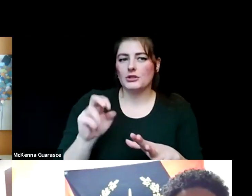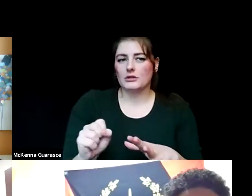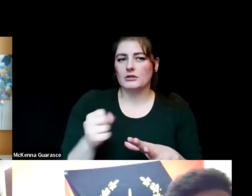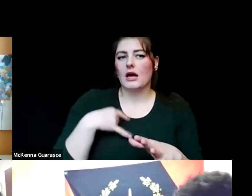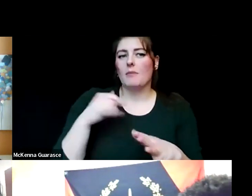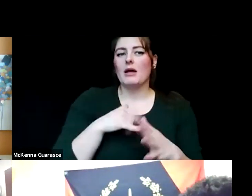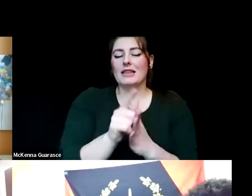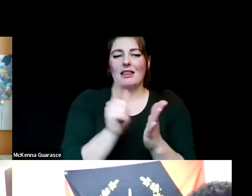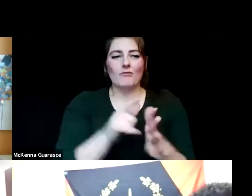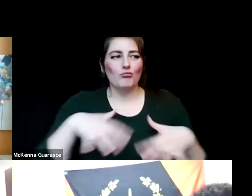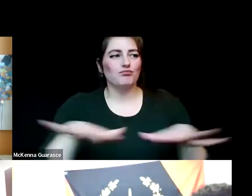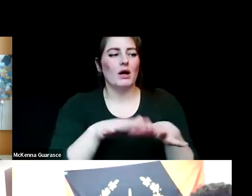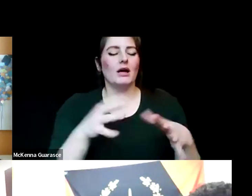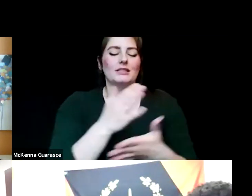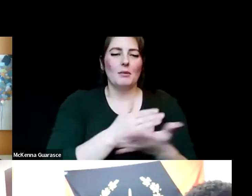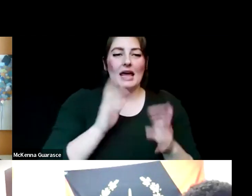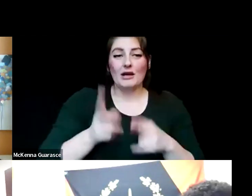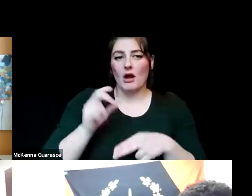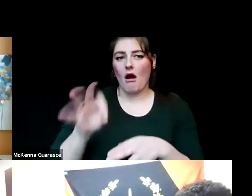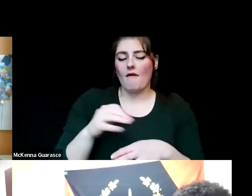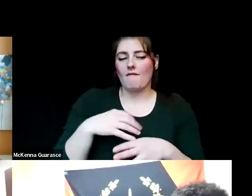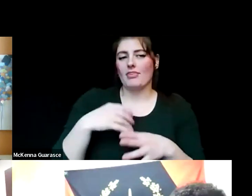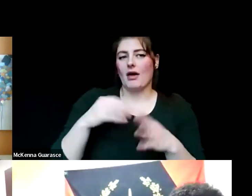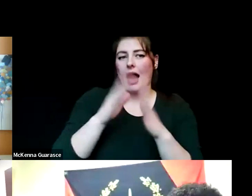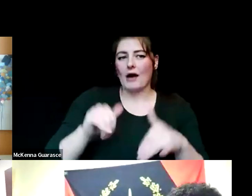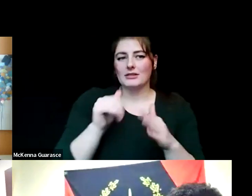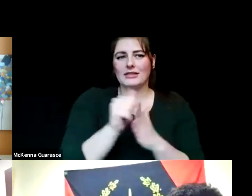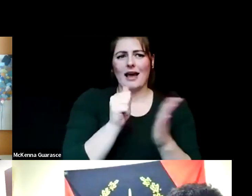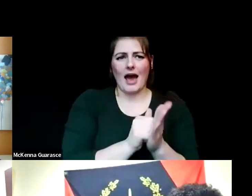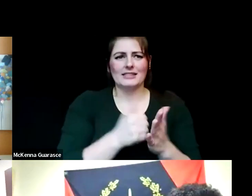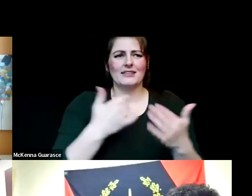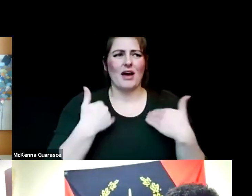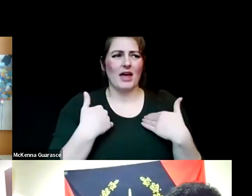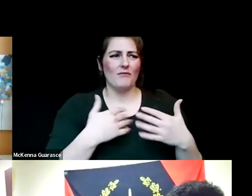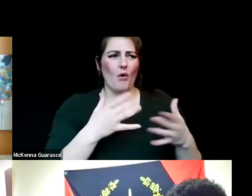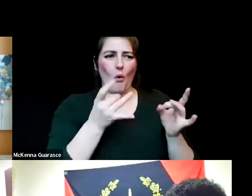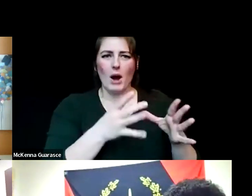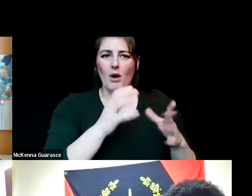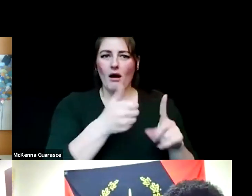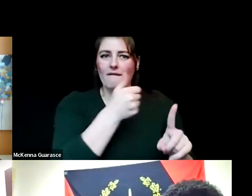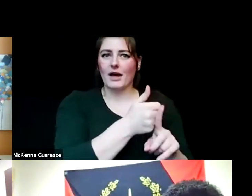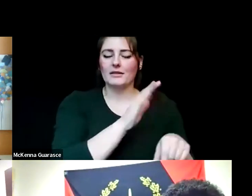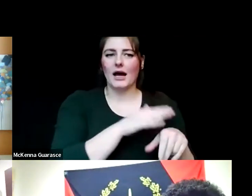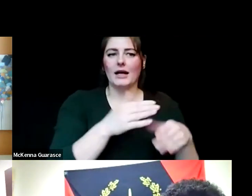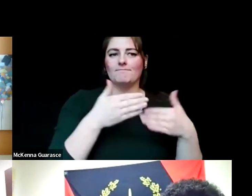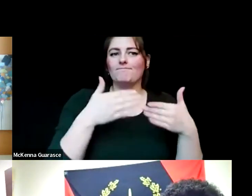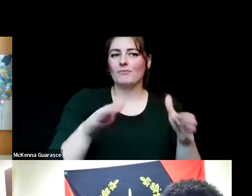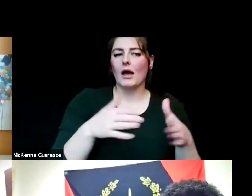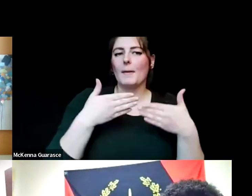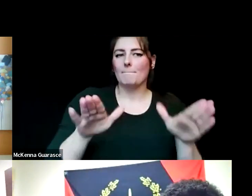y la historia de algunas de estas leyes de vivienda y cómo han tenido este efecto disuasorio de las autoridades de vivienda pública en la aceptación de personas